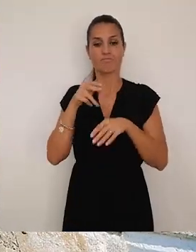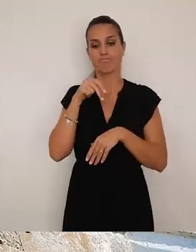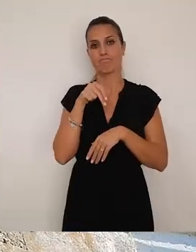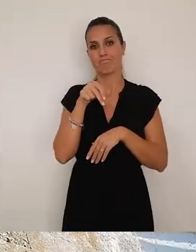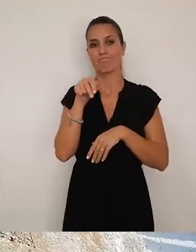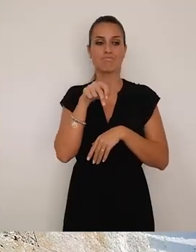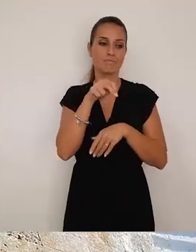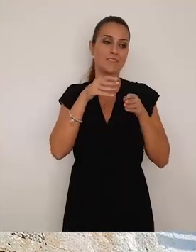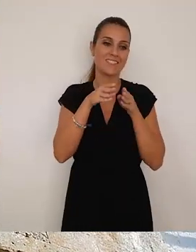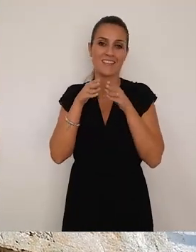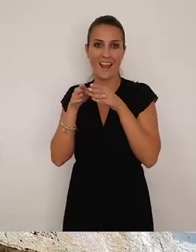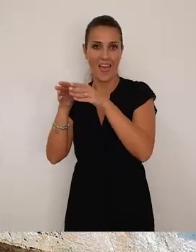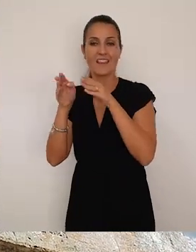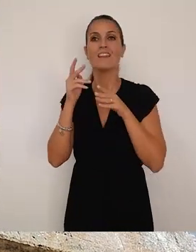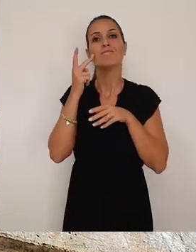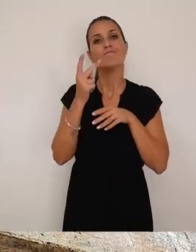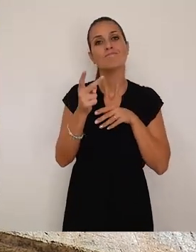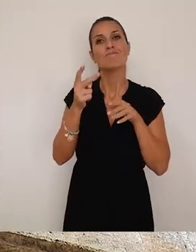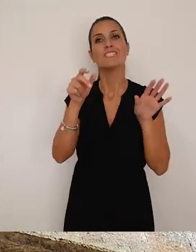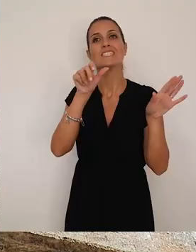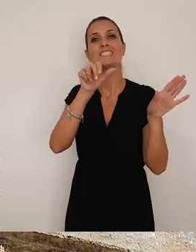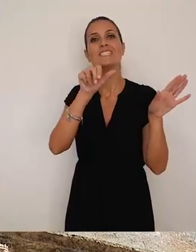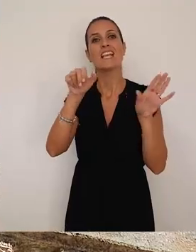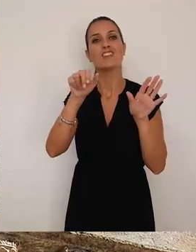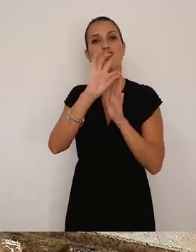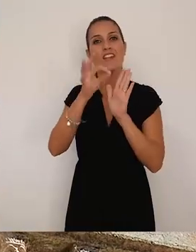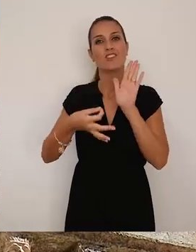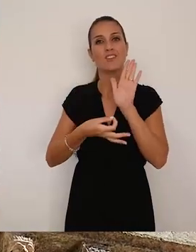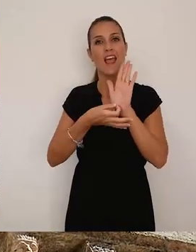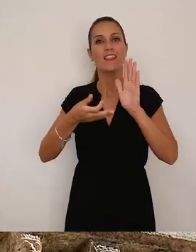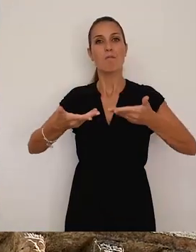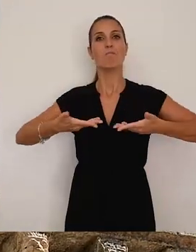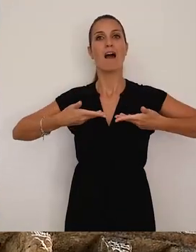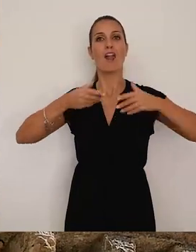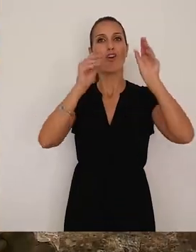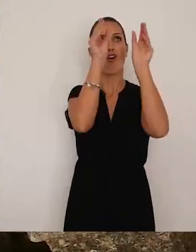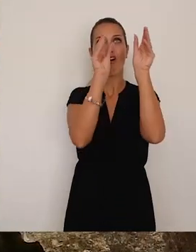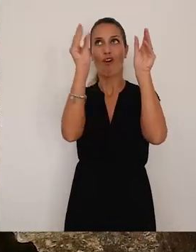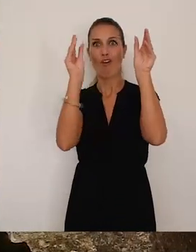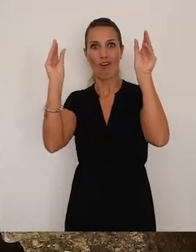Passeggiando tra le stradine ci si imbatte nel seicentesco “balcone degli sberleffi”,